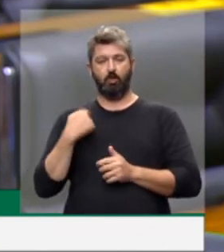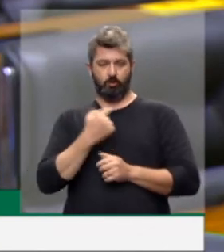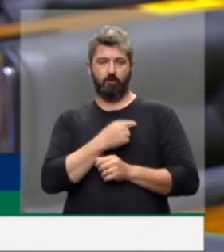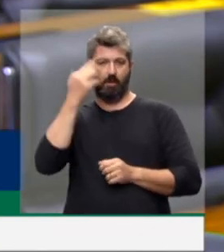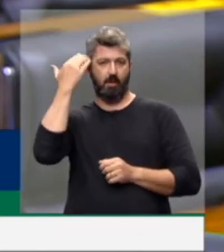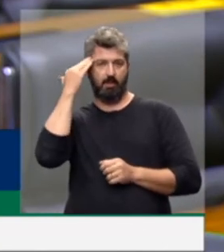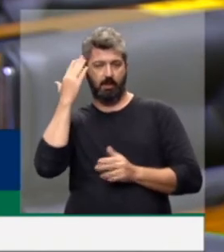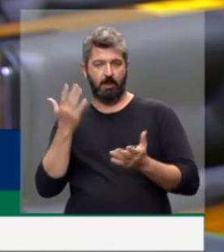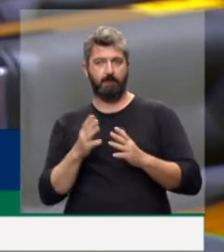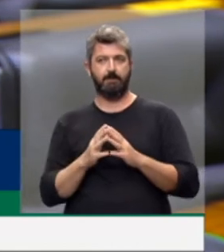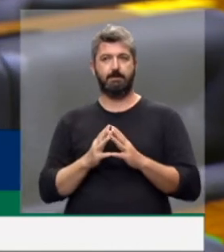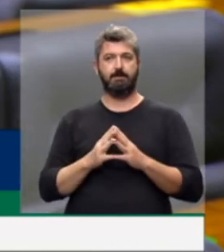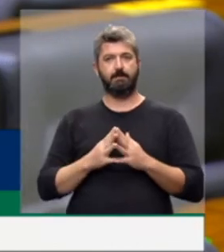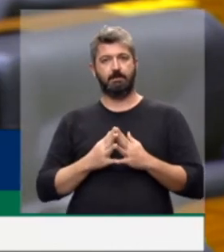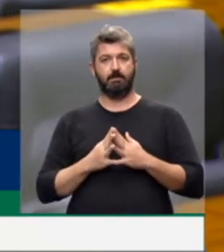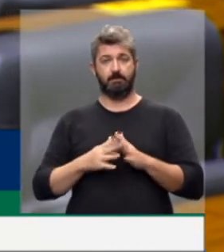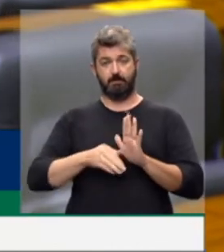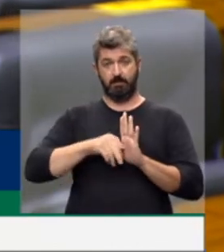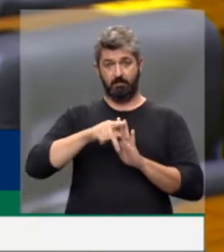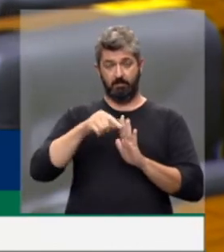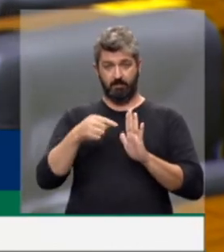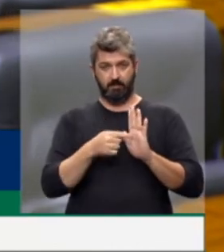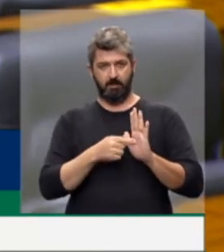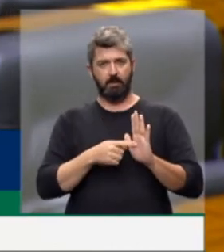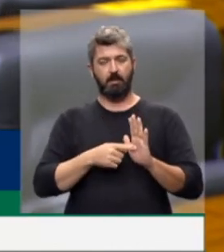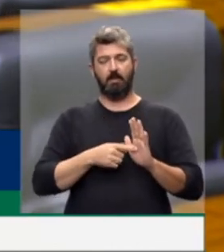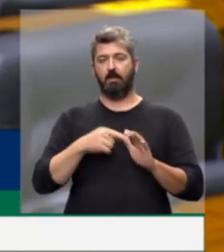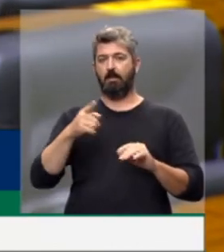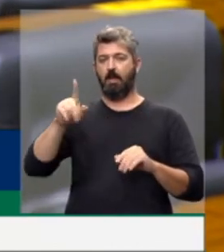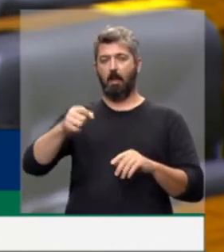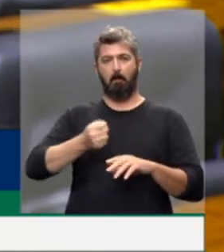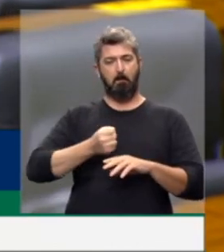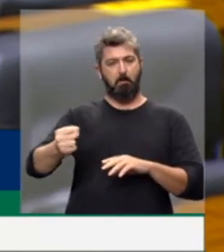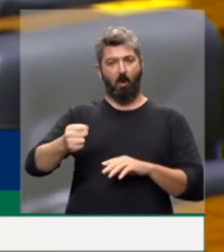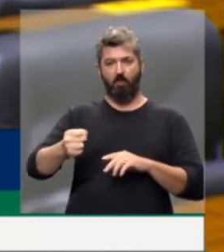MDB? PSD? REPUBLICANOS? PSB? -- [DEPUTADO]: PSB ORIENTA SIM, E NÓS ENTENDEMOS